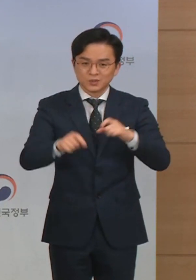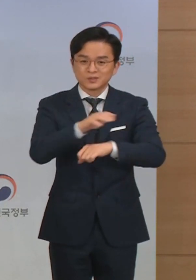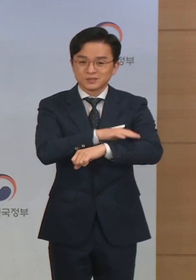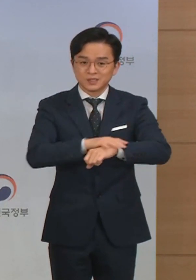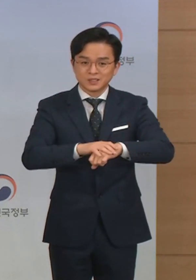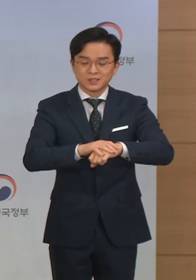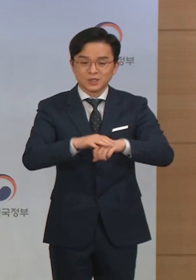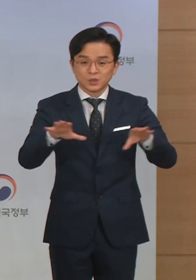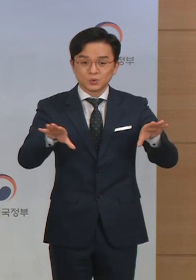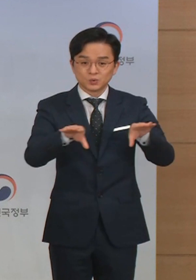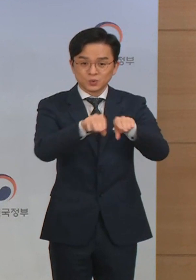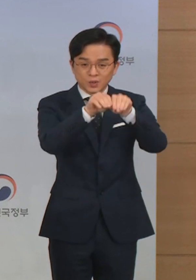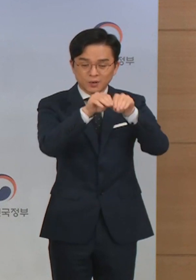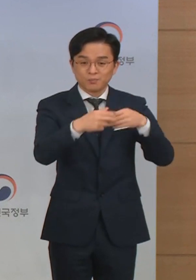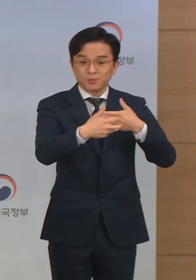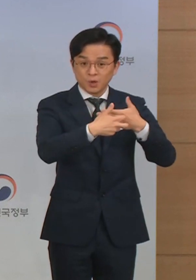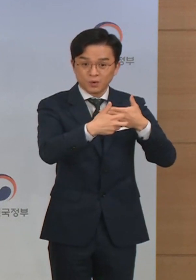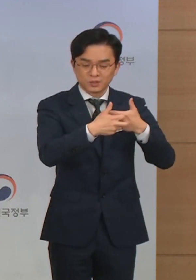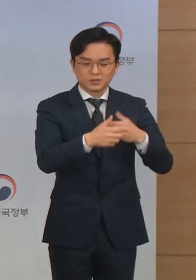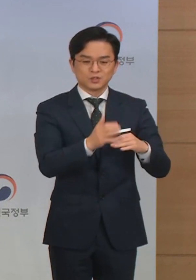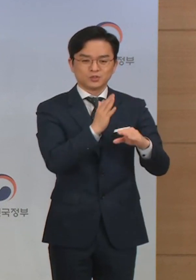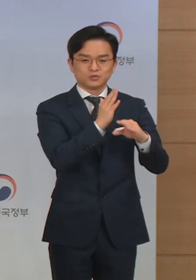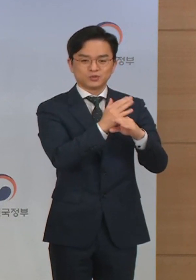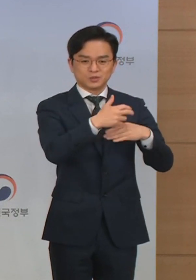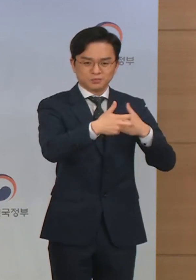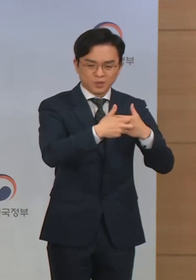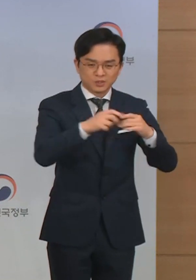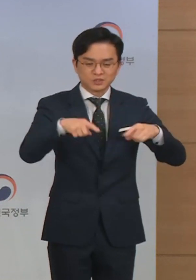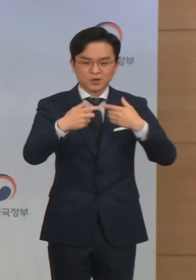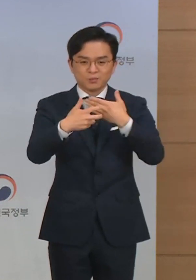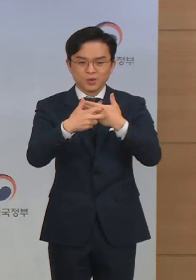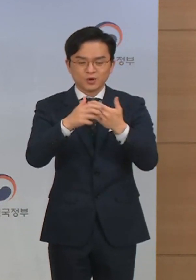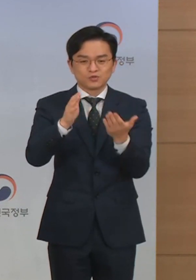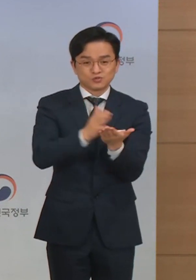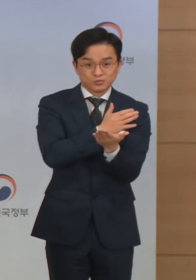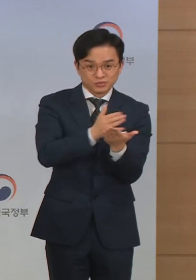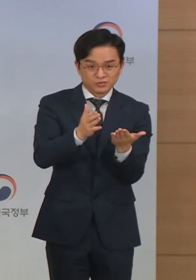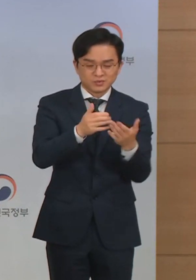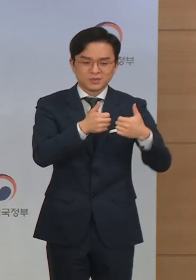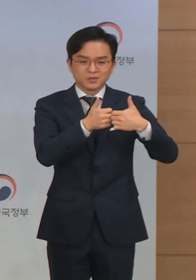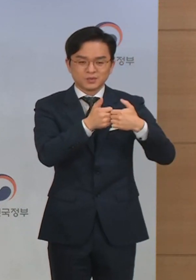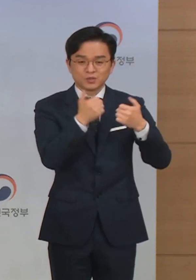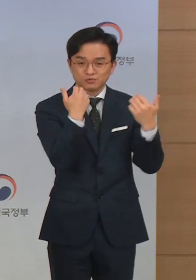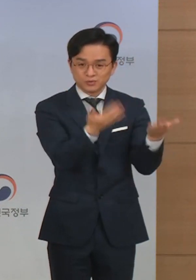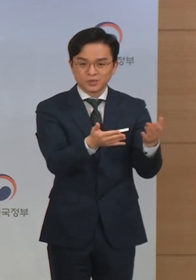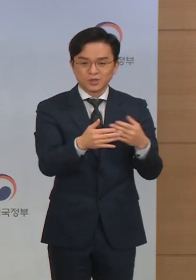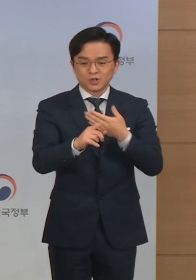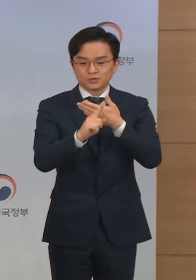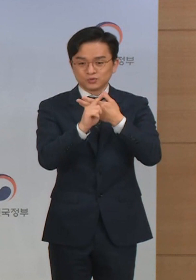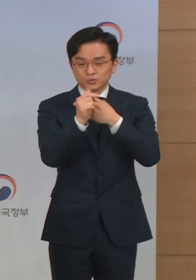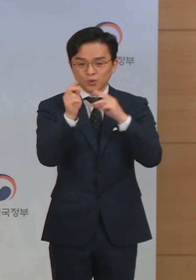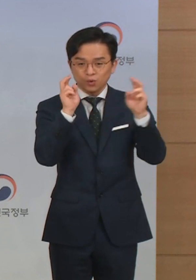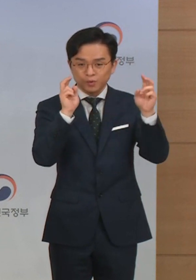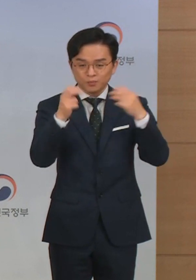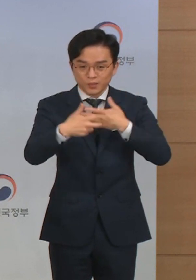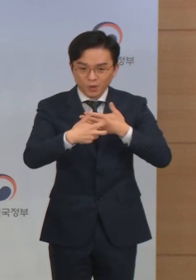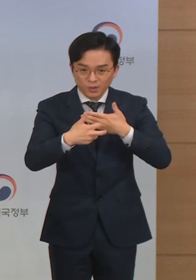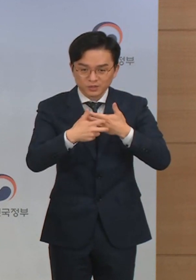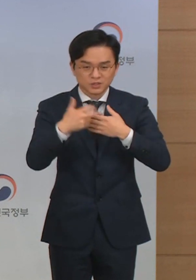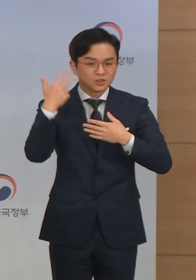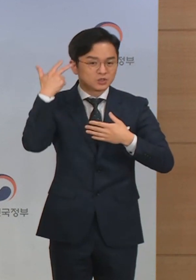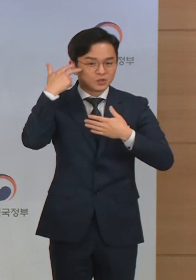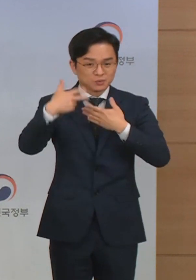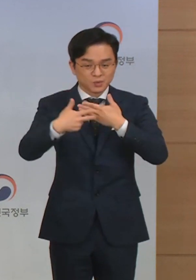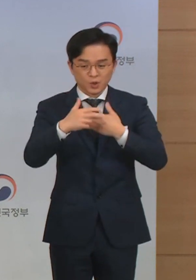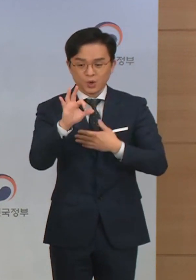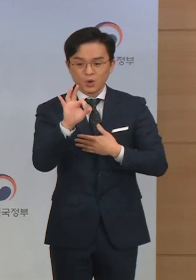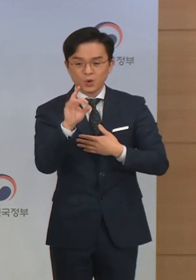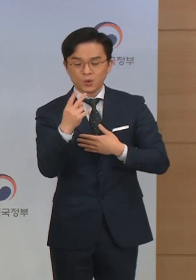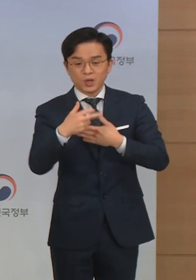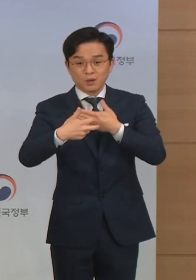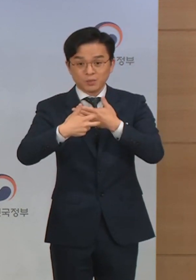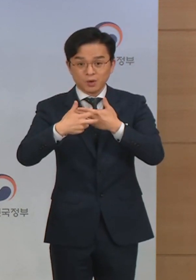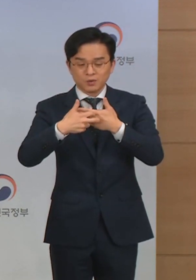예방관리 중심 병원과 참여 병원을 선정 연계하여 컨설팅 을 추진하고 중소병원 유양 병은 정신병원 에는 지역별 관념 병 첨 전문 자문단 에